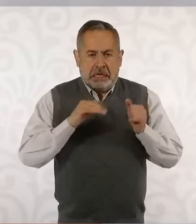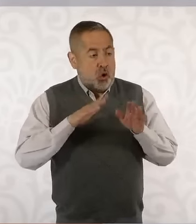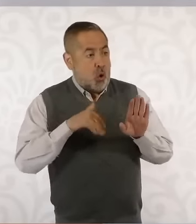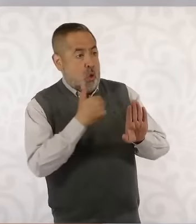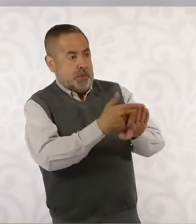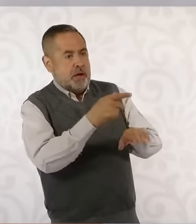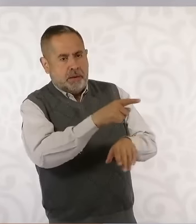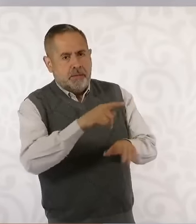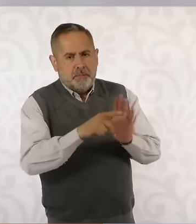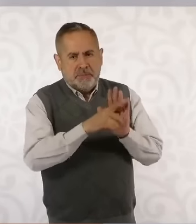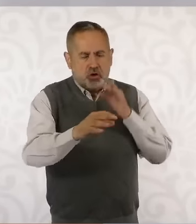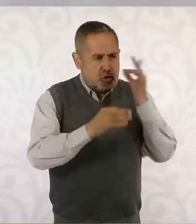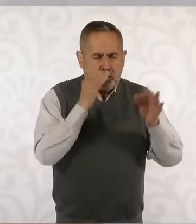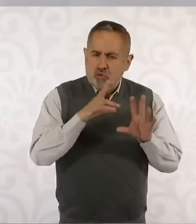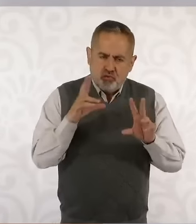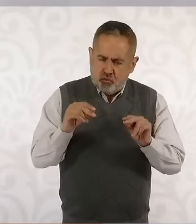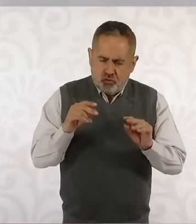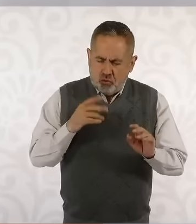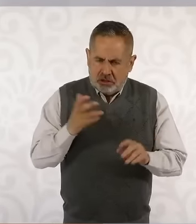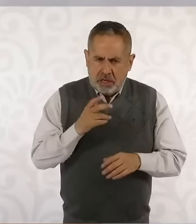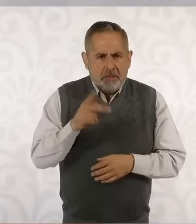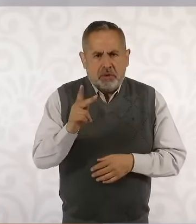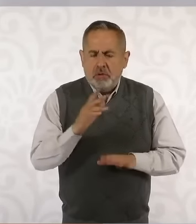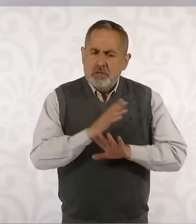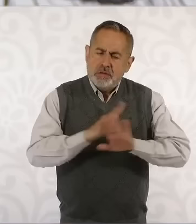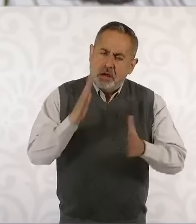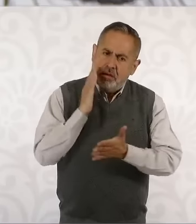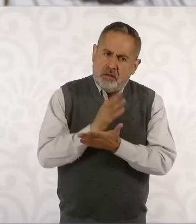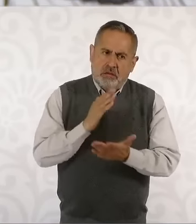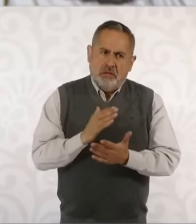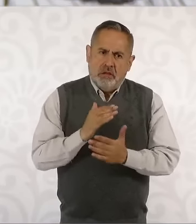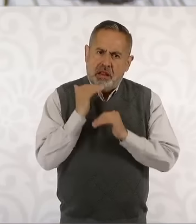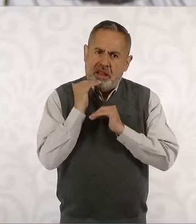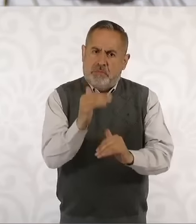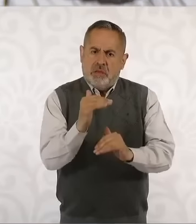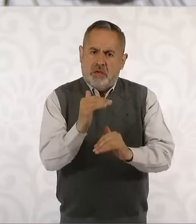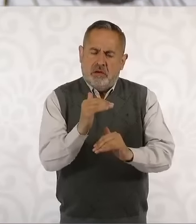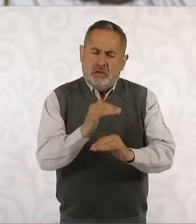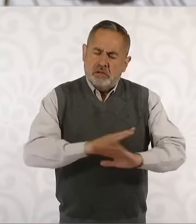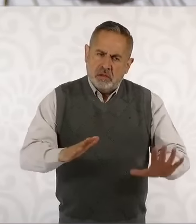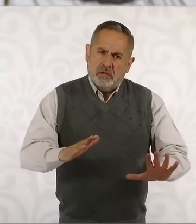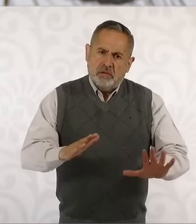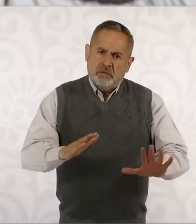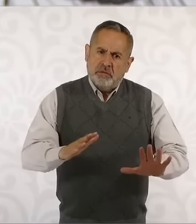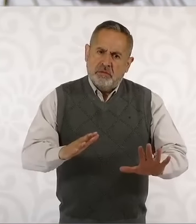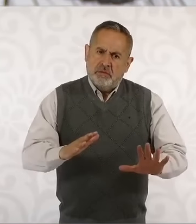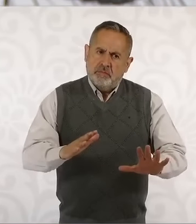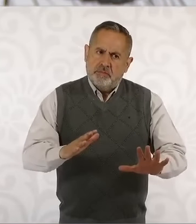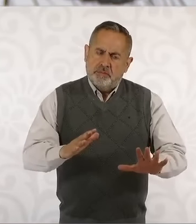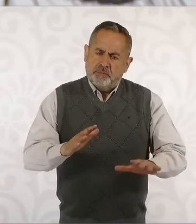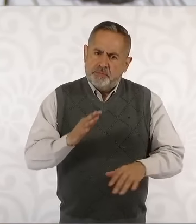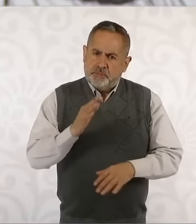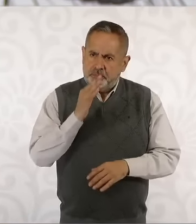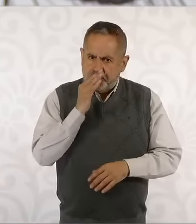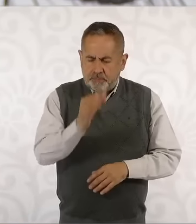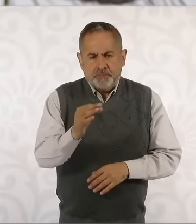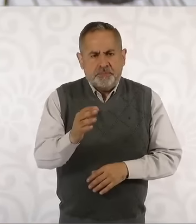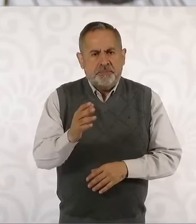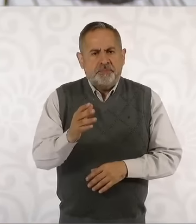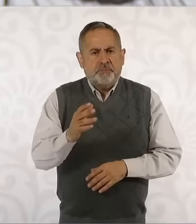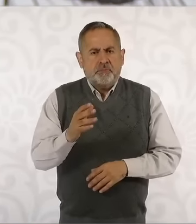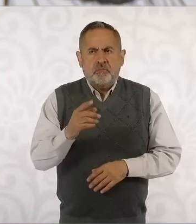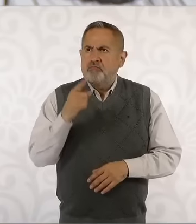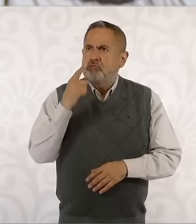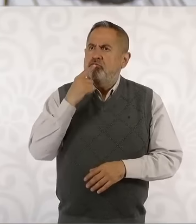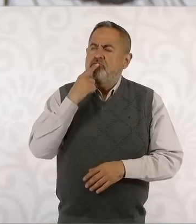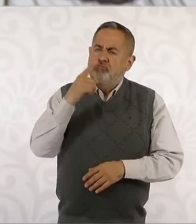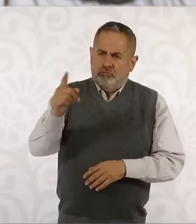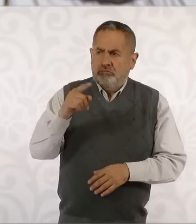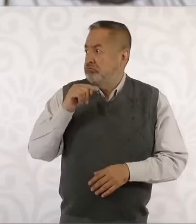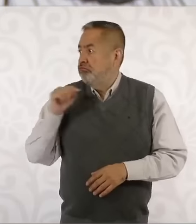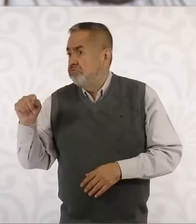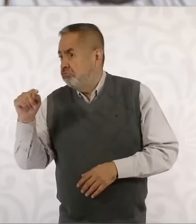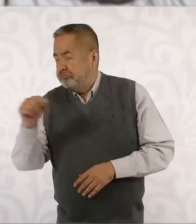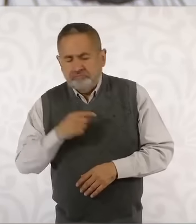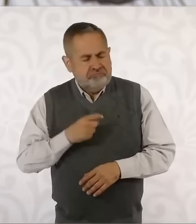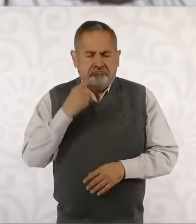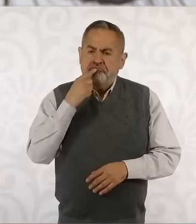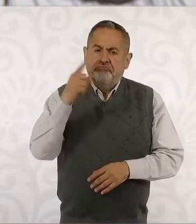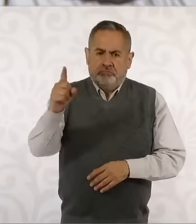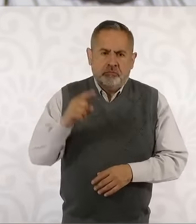pero hay límites para todo. Entonces, hay que decirlo, denunciarlo y si estaría esperando yo